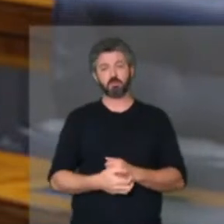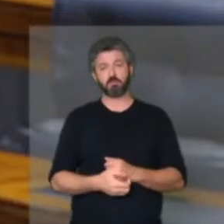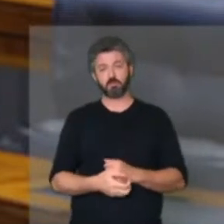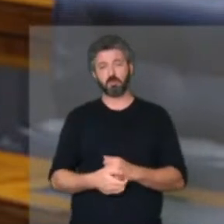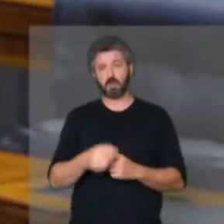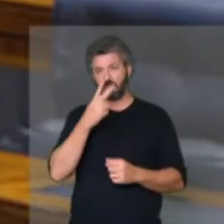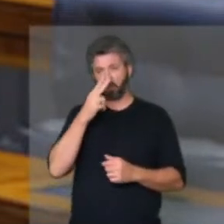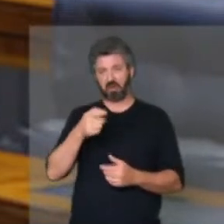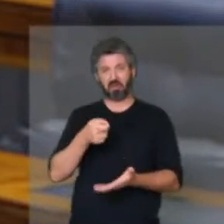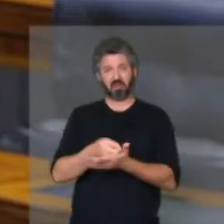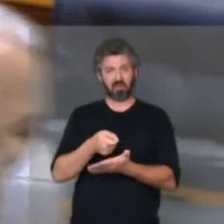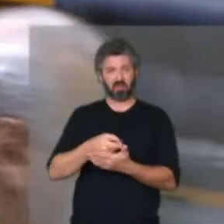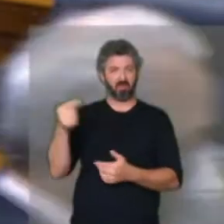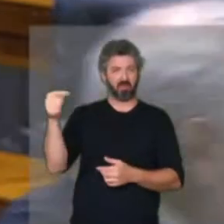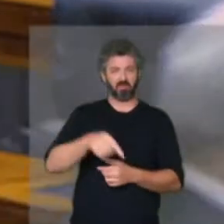SE DISPÔS A VIM. -- [PRESIDENTE]: A